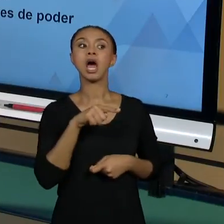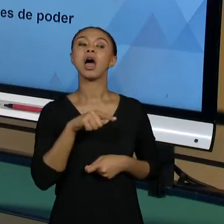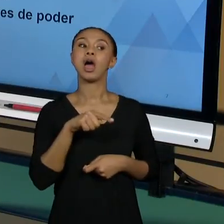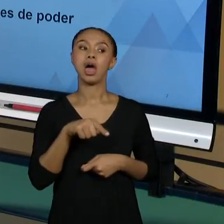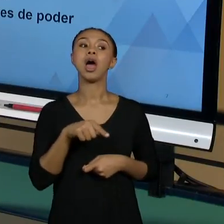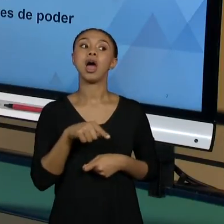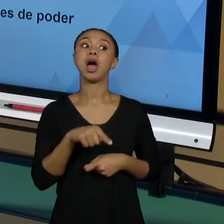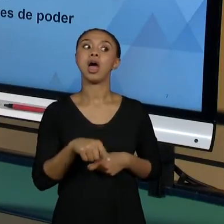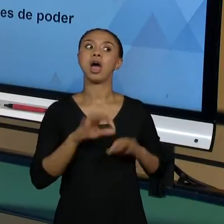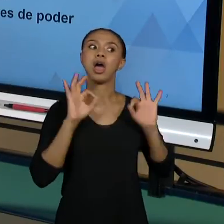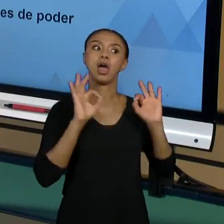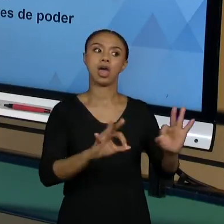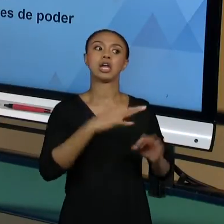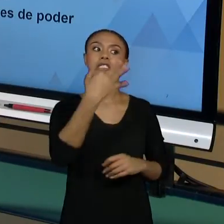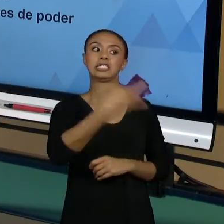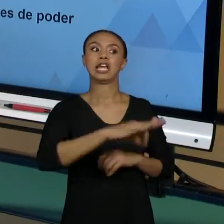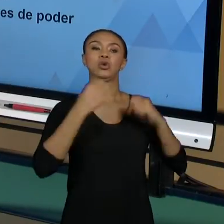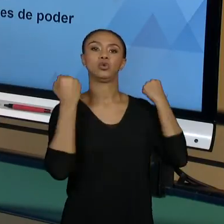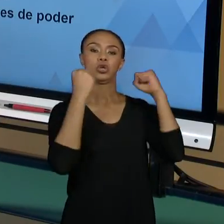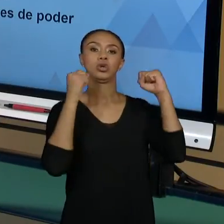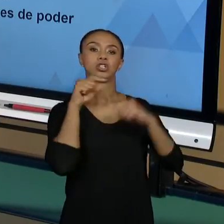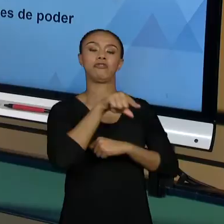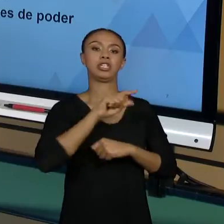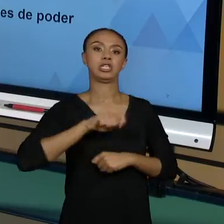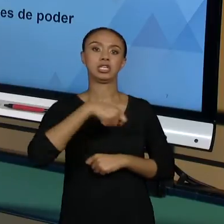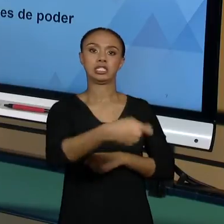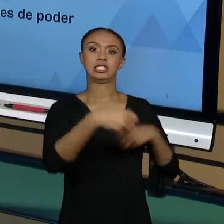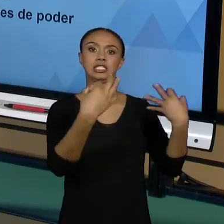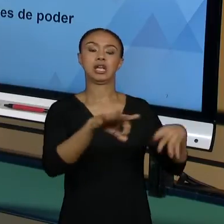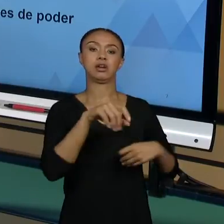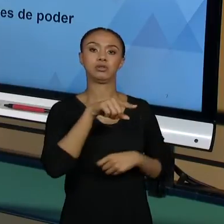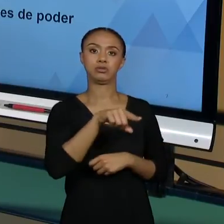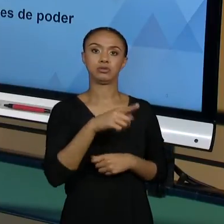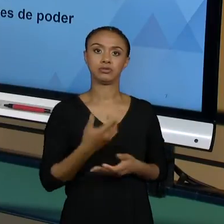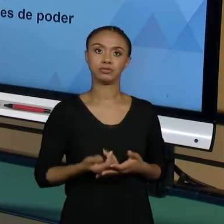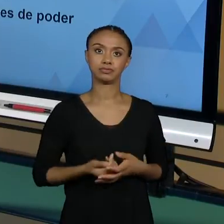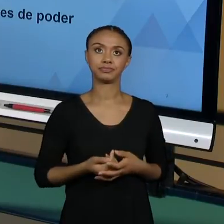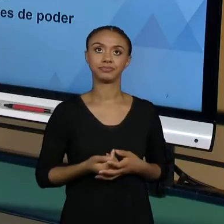O ARTIGO NA FRENTE, NÉ? "A" EDUCAÇÃO FÍSICA, E